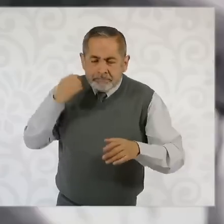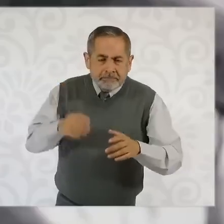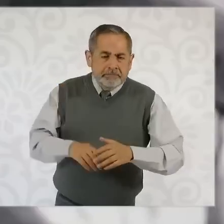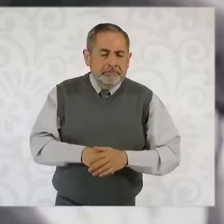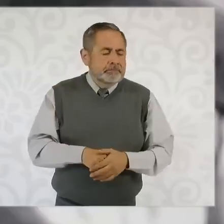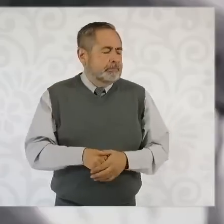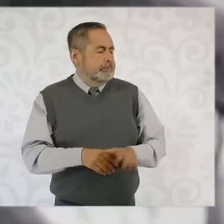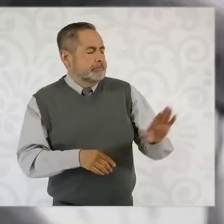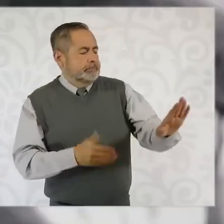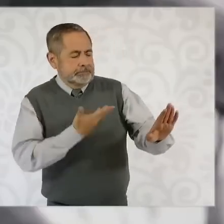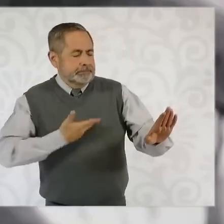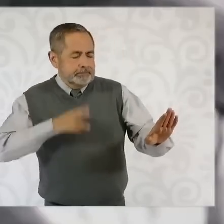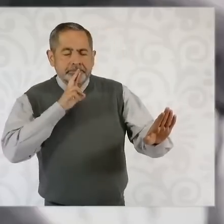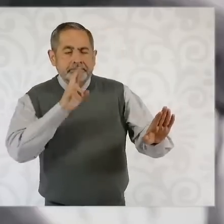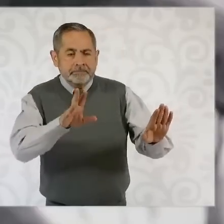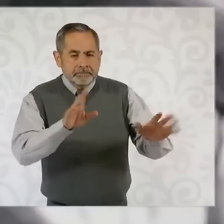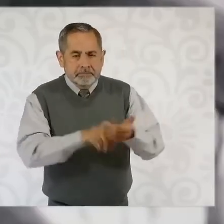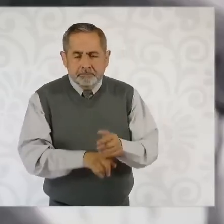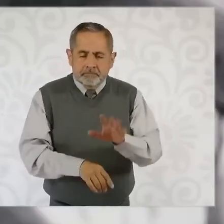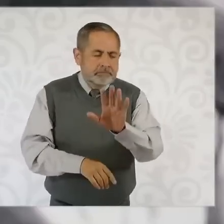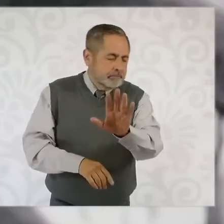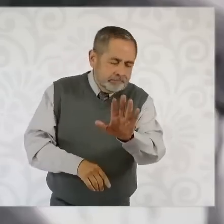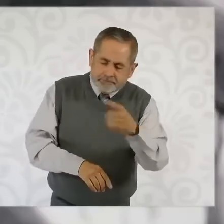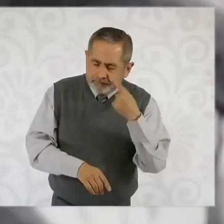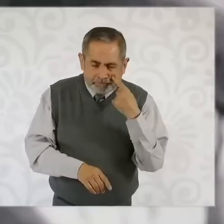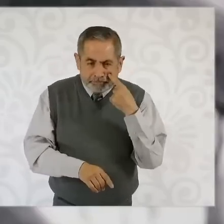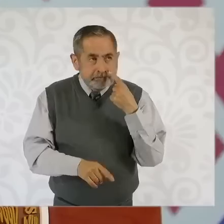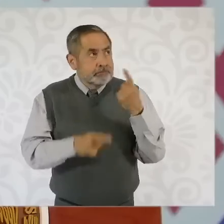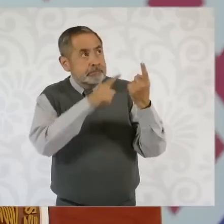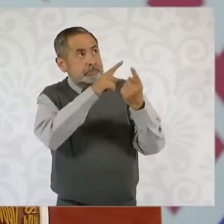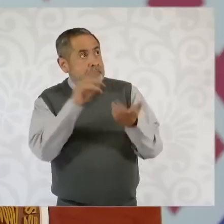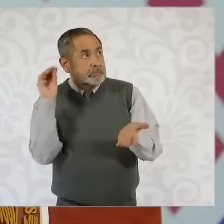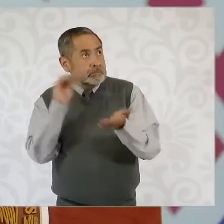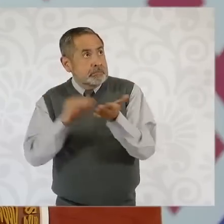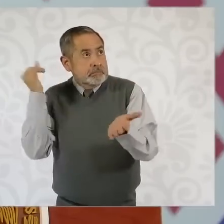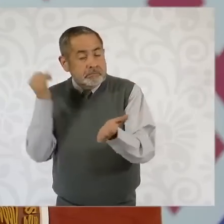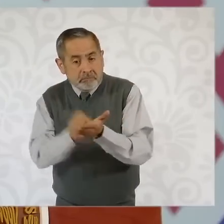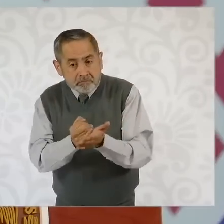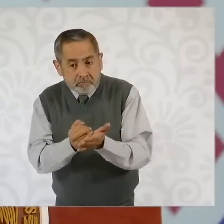A ver cuando hay una situación de si vas a poner aranceles o no pero no solo es México pues es el